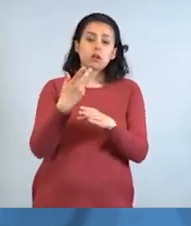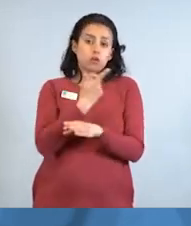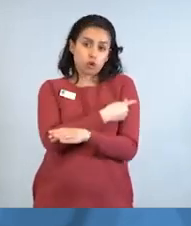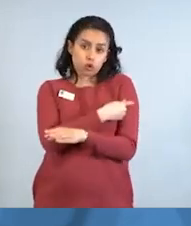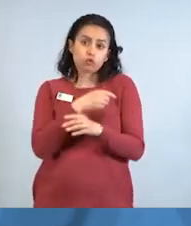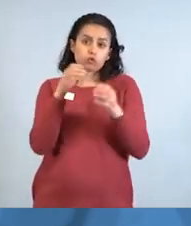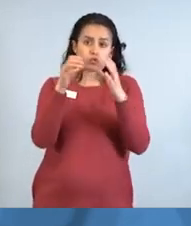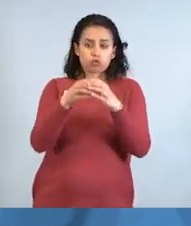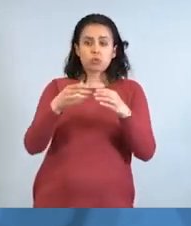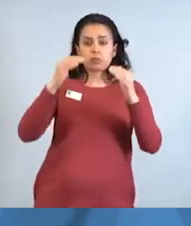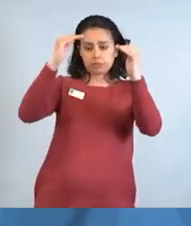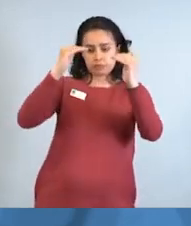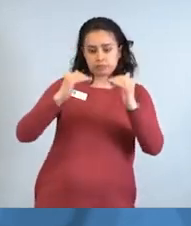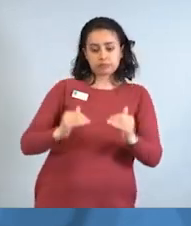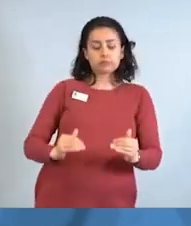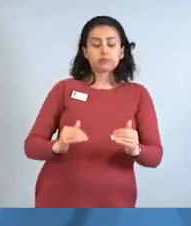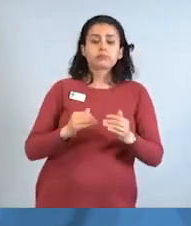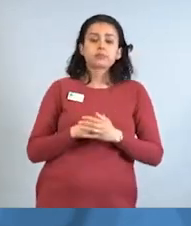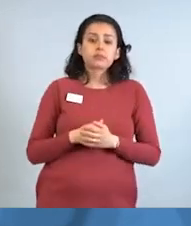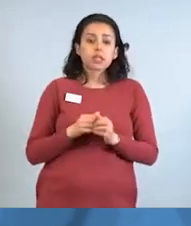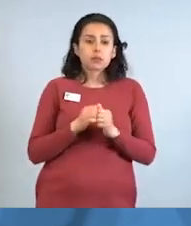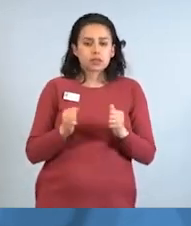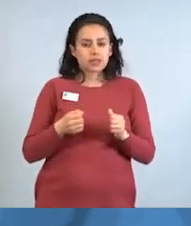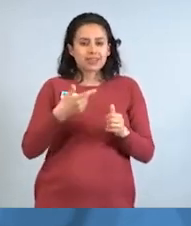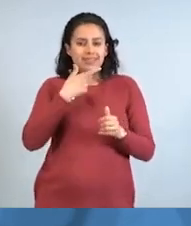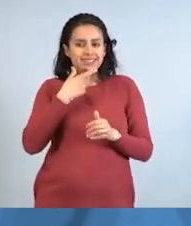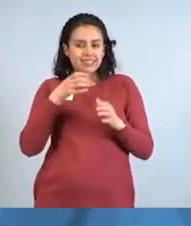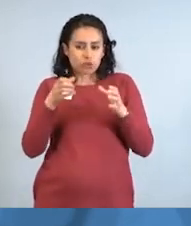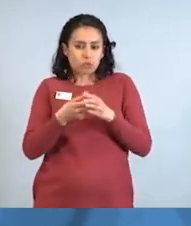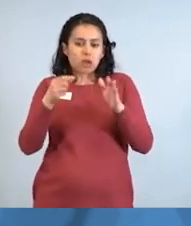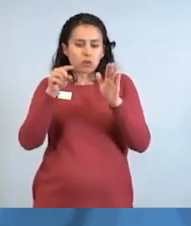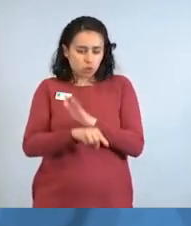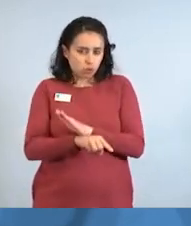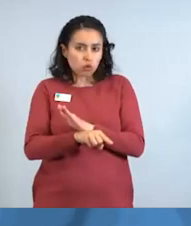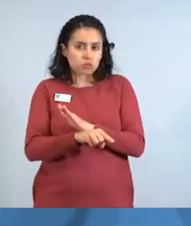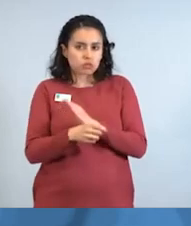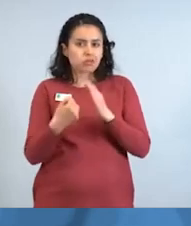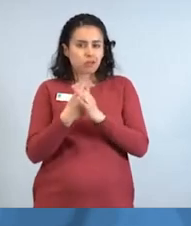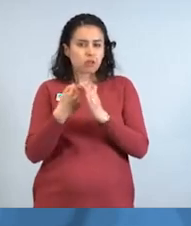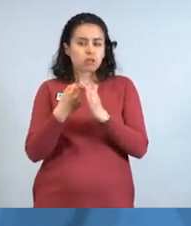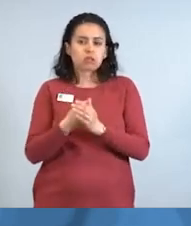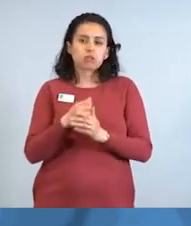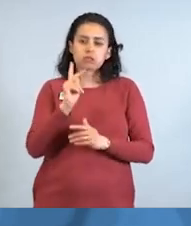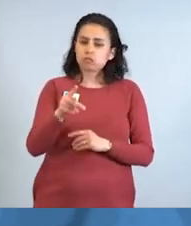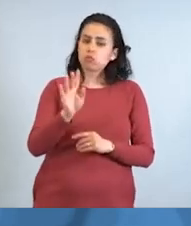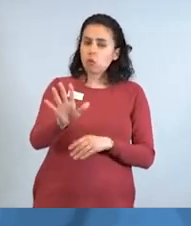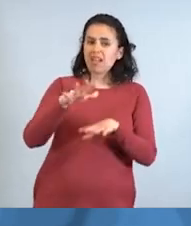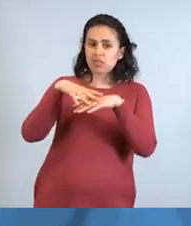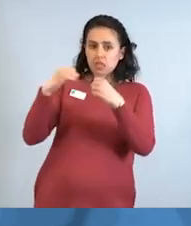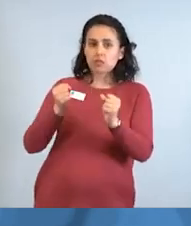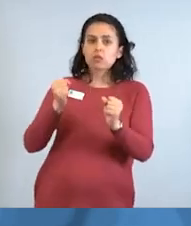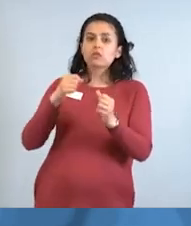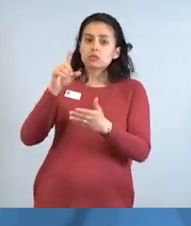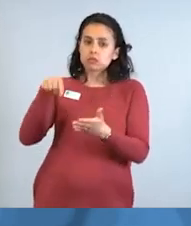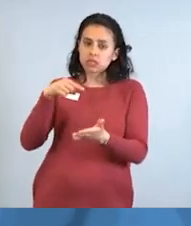Riskiryhmään kuulumisesta kannattaa kysyä omasta terveyskeskuksesta tai hoitavalta lääkäriltä.